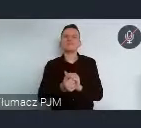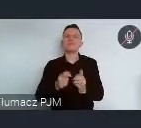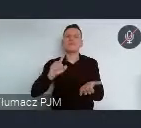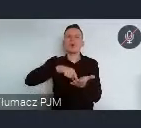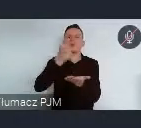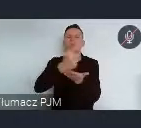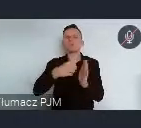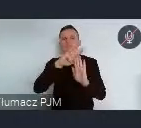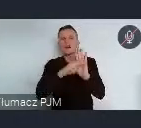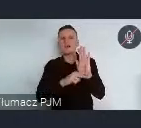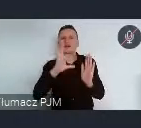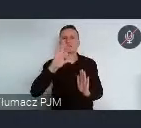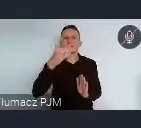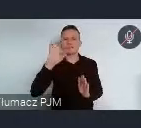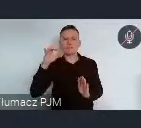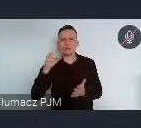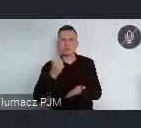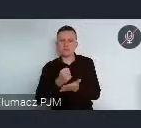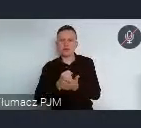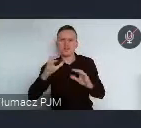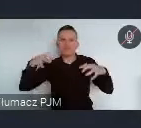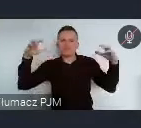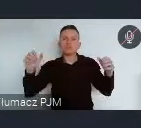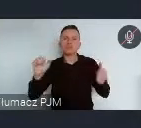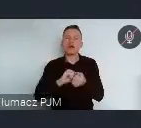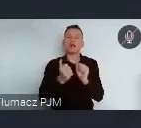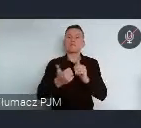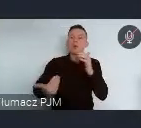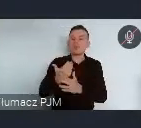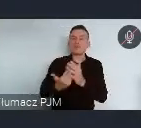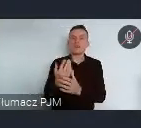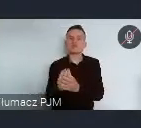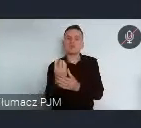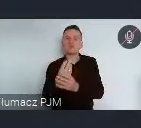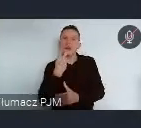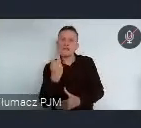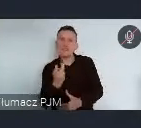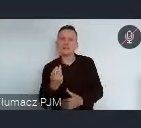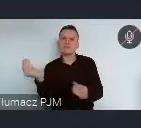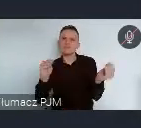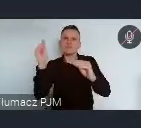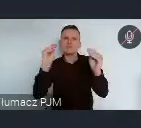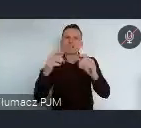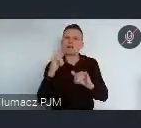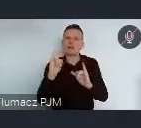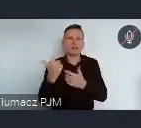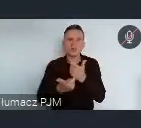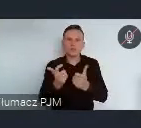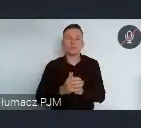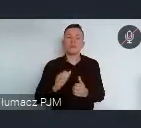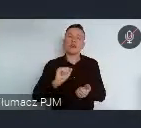jak instalować odnawialne źródła energii, czy też Karlino, zupełnie inna część Polski,